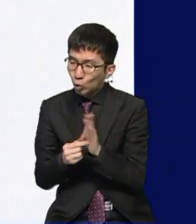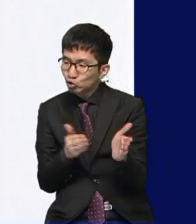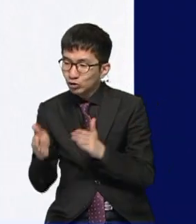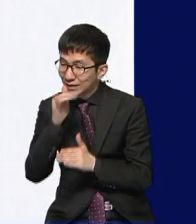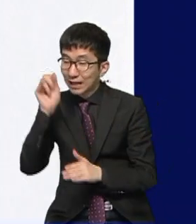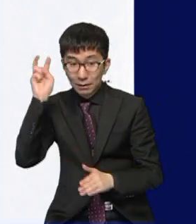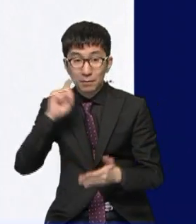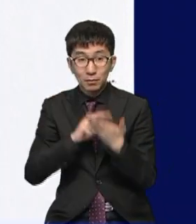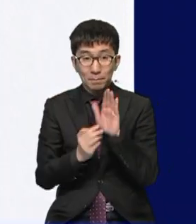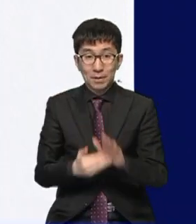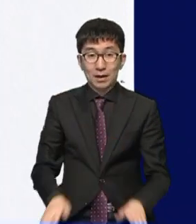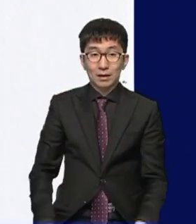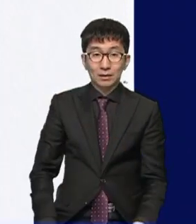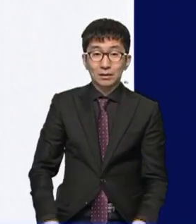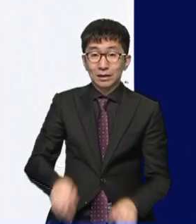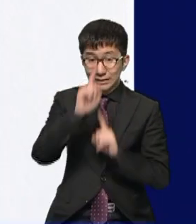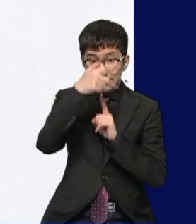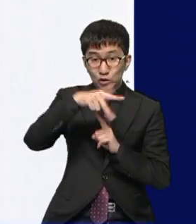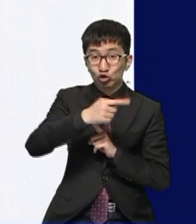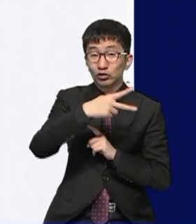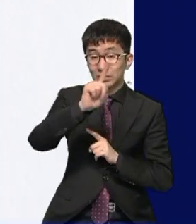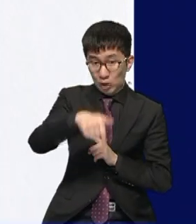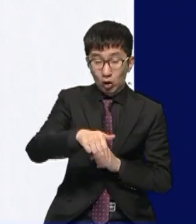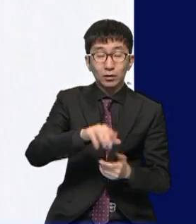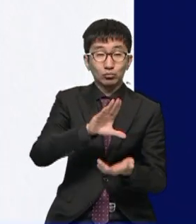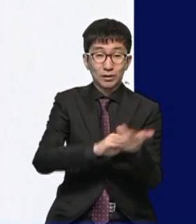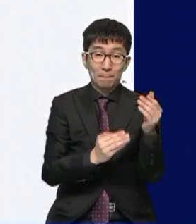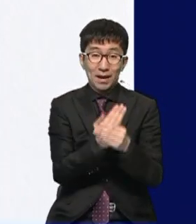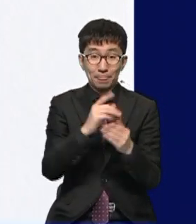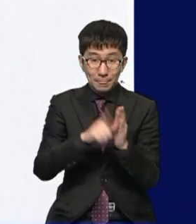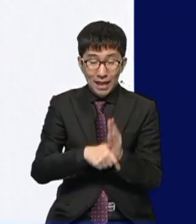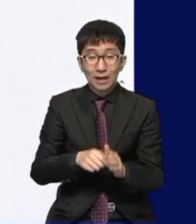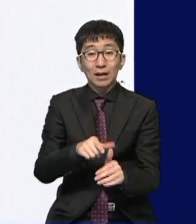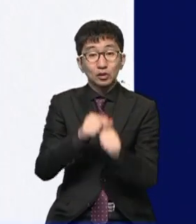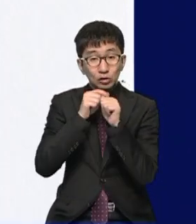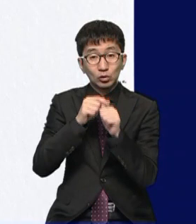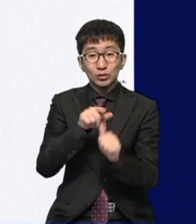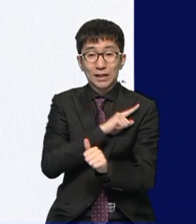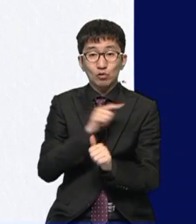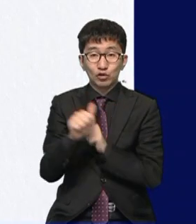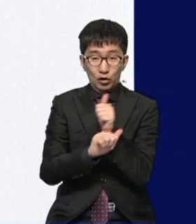5명 중 4명 이상이 사퇴 등 궐위 시 비대위를 설치할 수 있다고 당헌을 바꾼